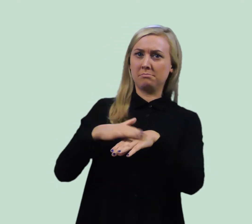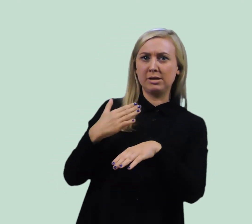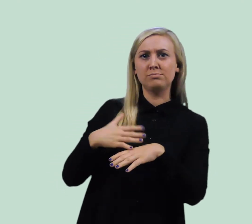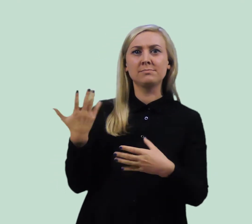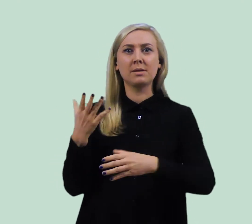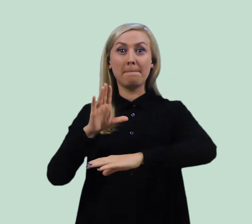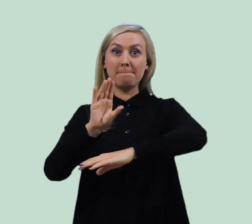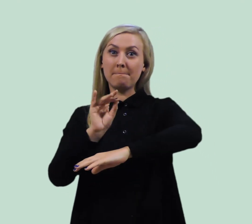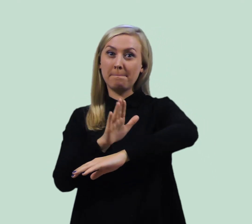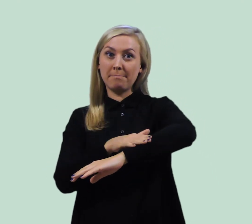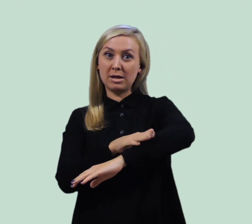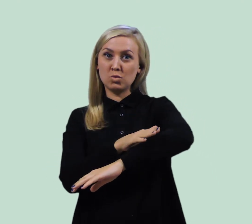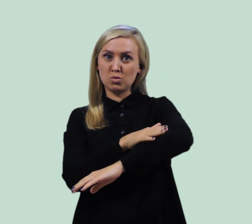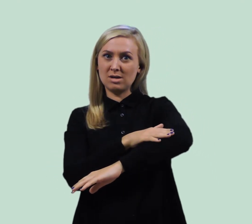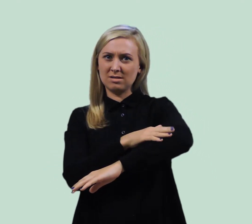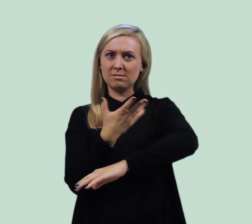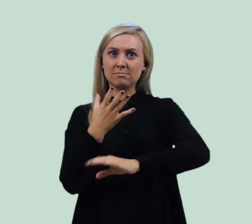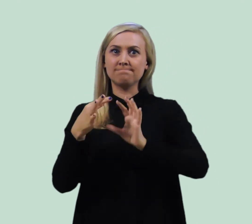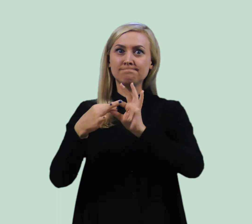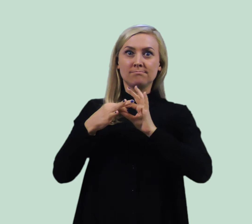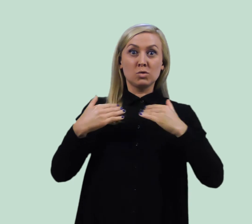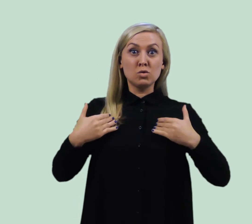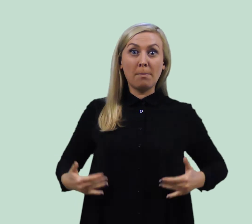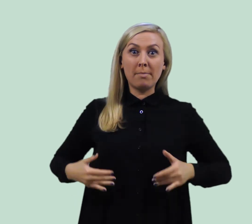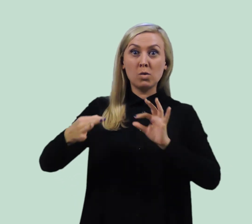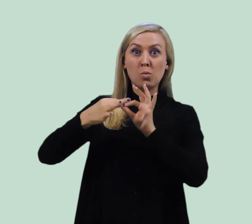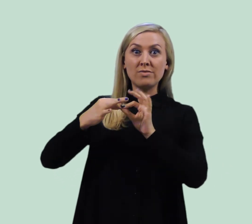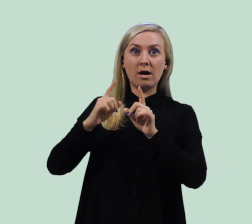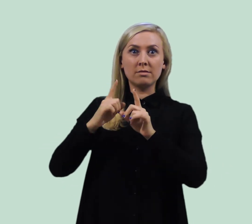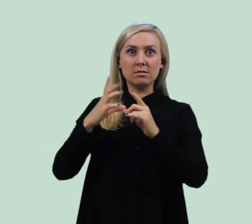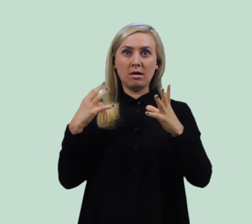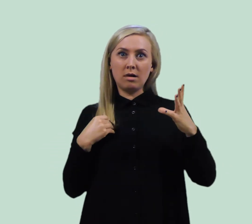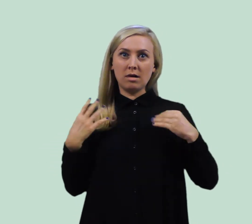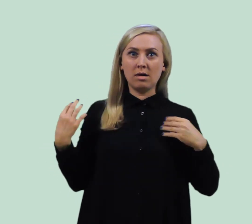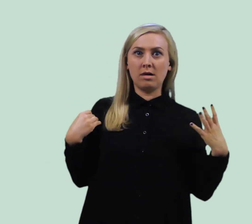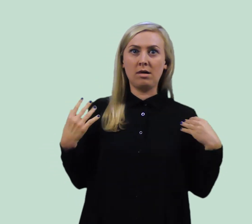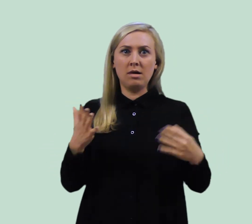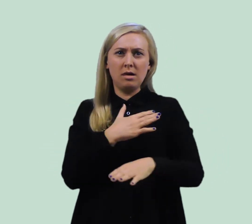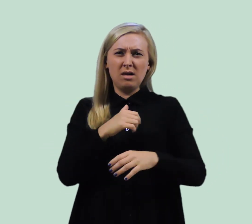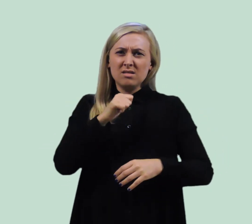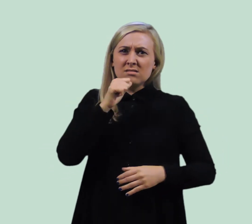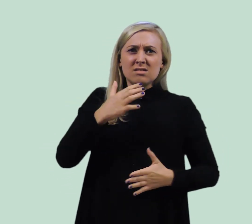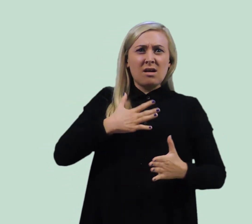Das können Berührungen sein, oder Körperkontakte,